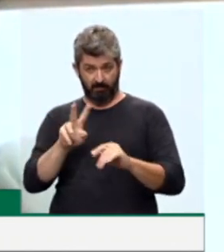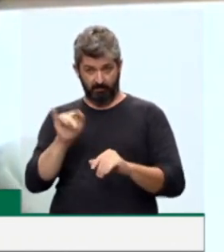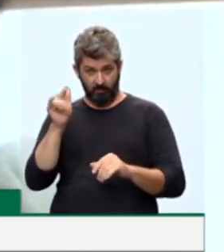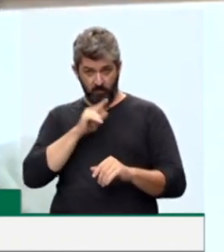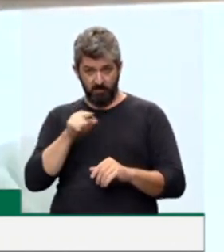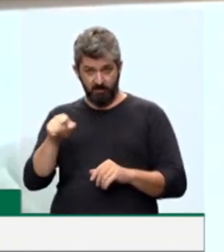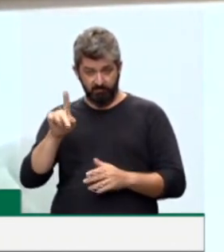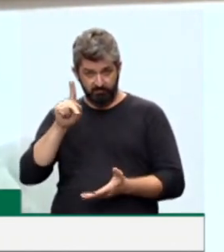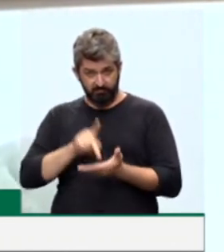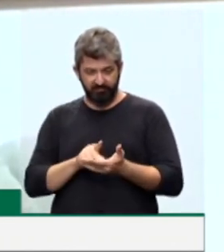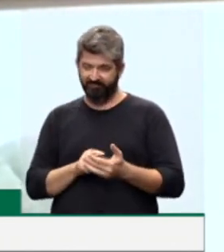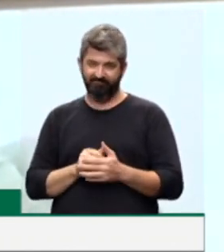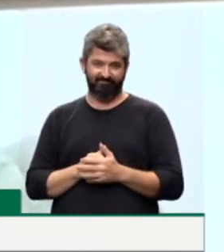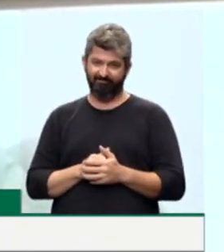PROVISÓRIA VIRIA PARA PODER